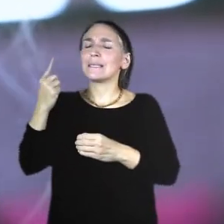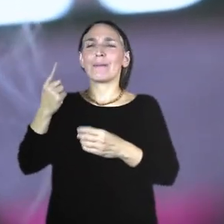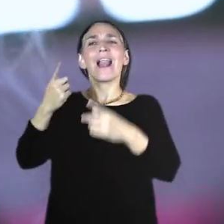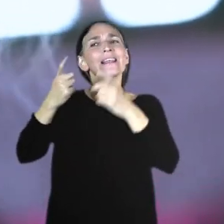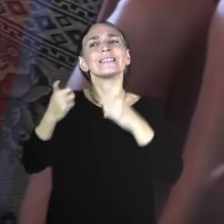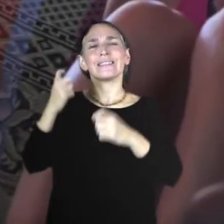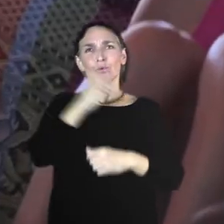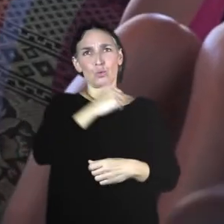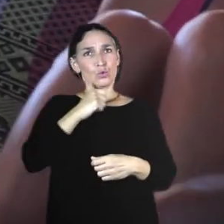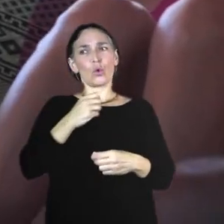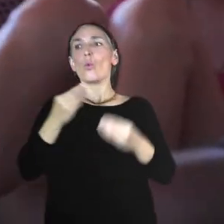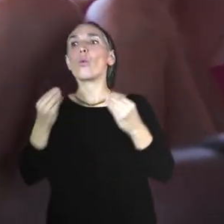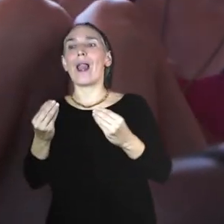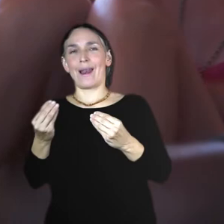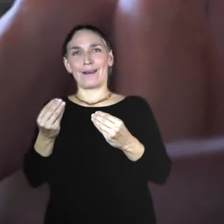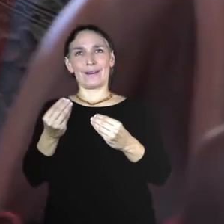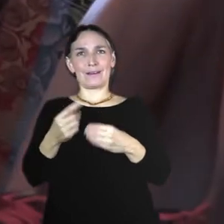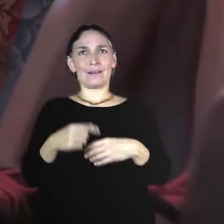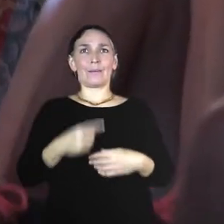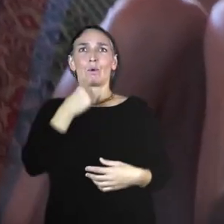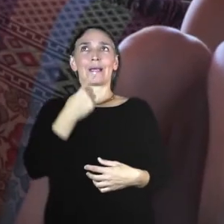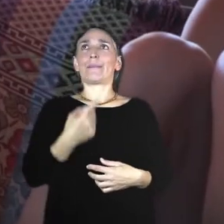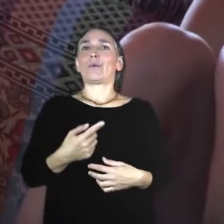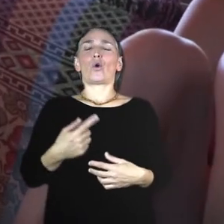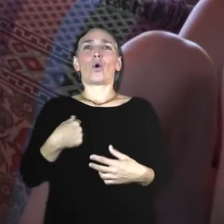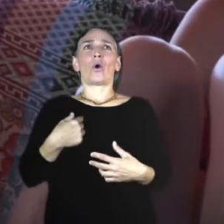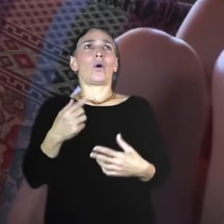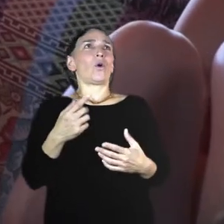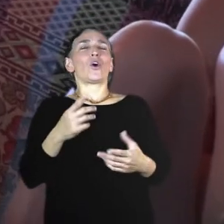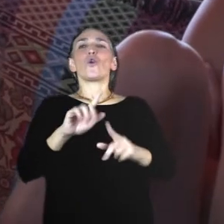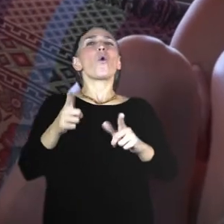Prestar atención a no juzgar.